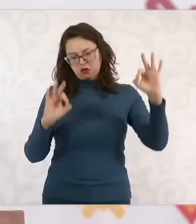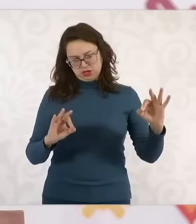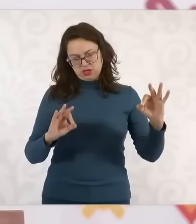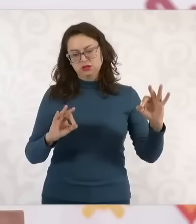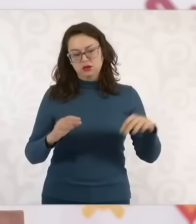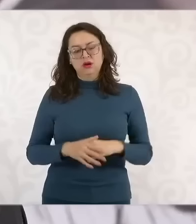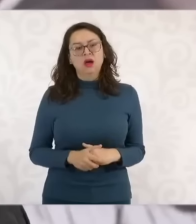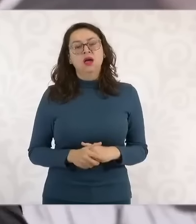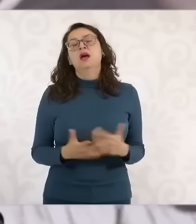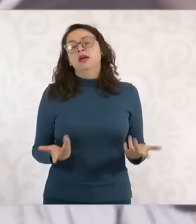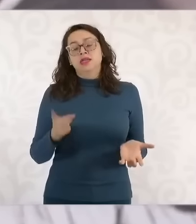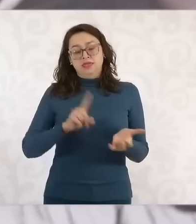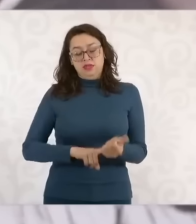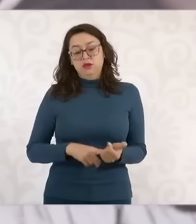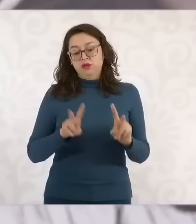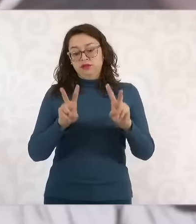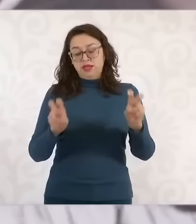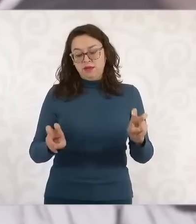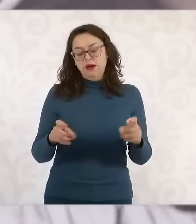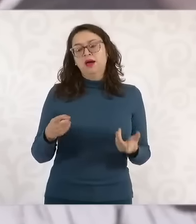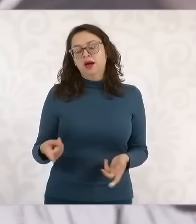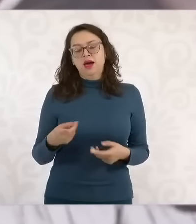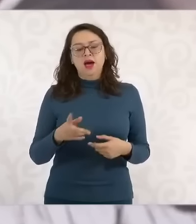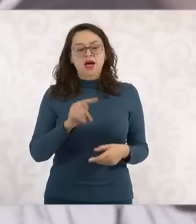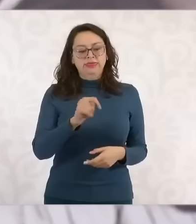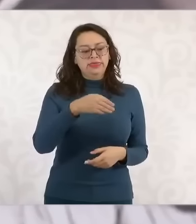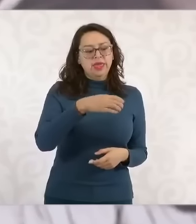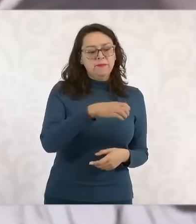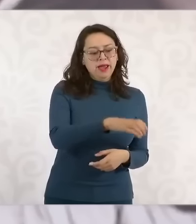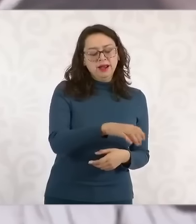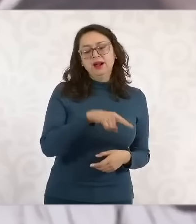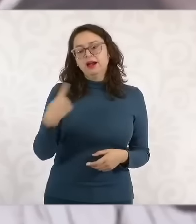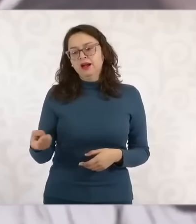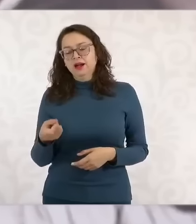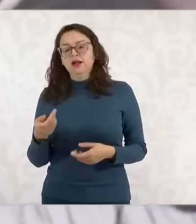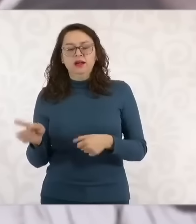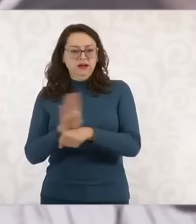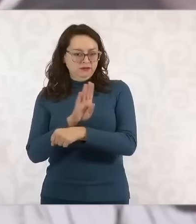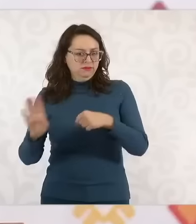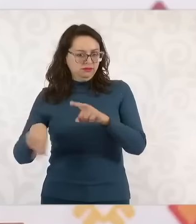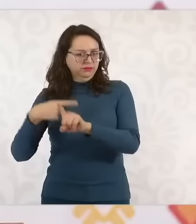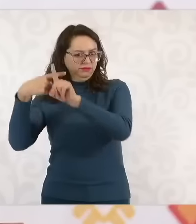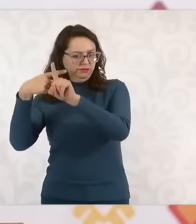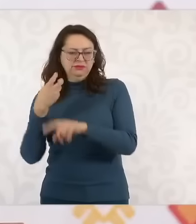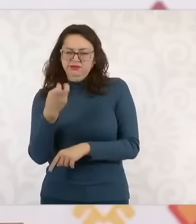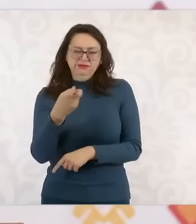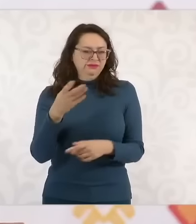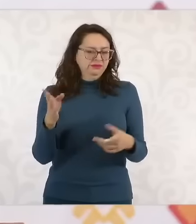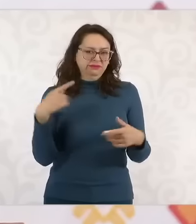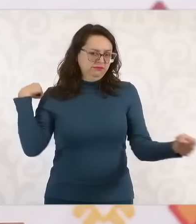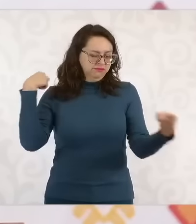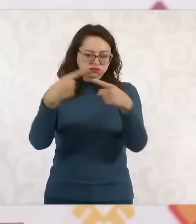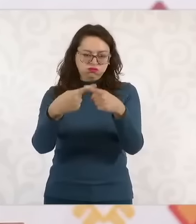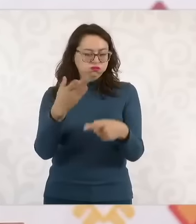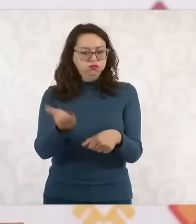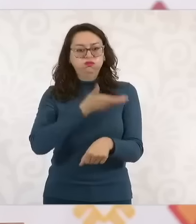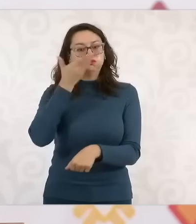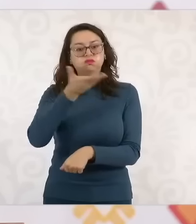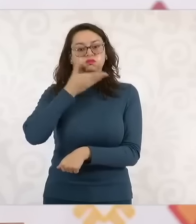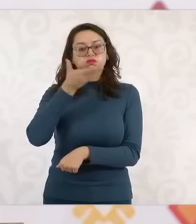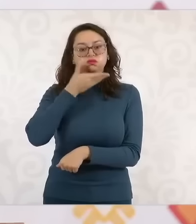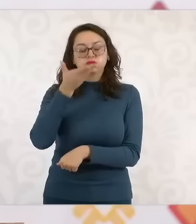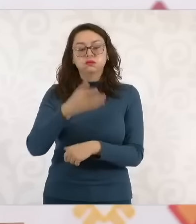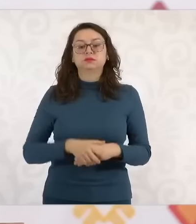del tratado y 50% con acción más favorecida. Así funcionaba el sistema. Eso significa que cuando